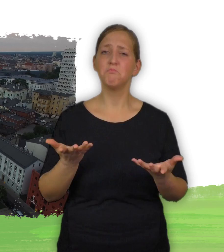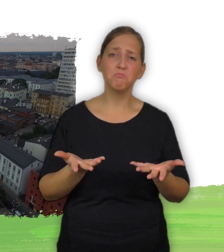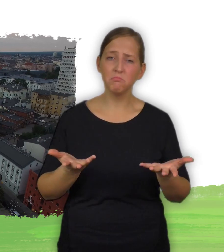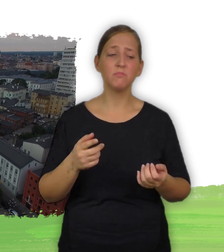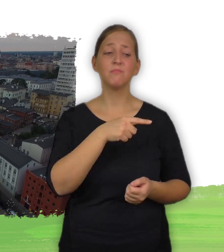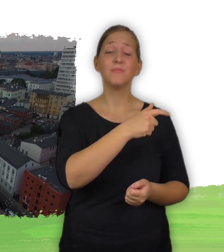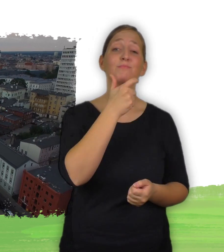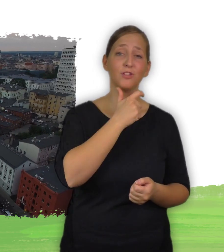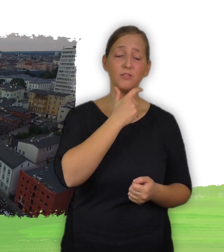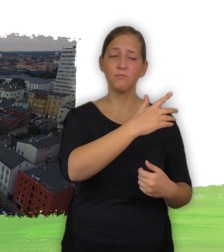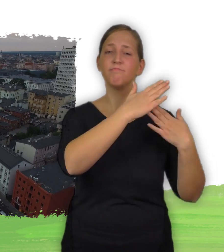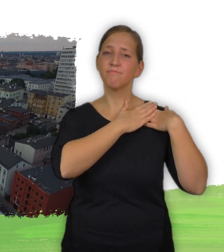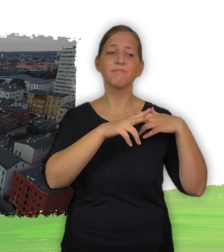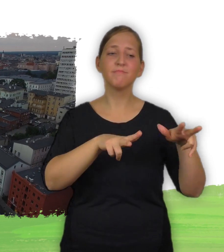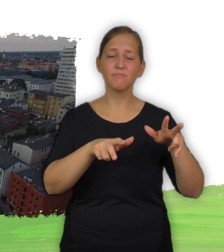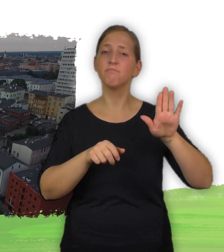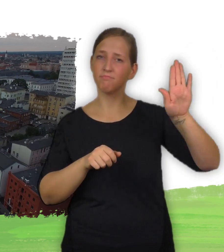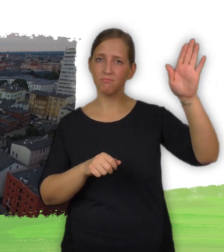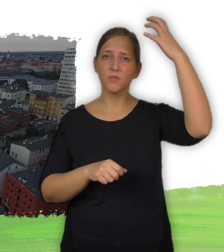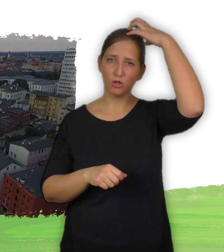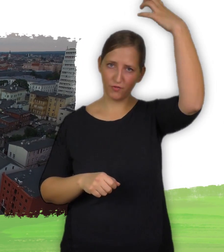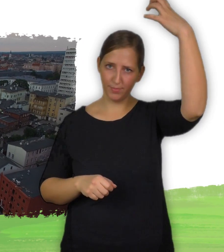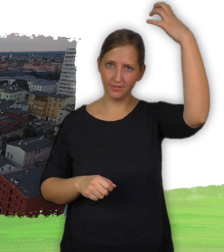W Bydgoszczy jest siedziba administracji państwowej.